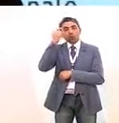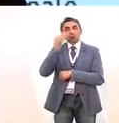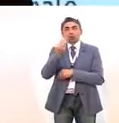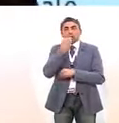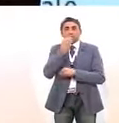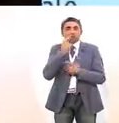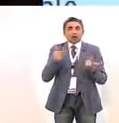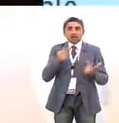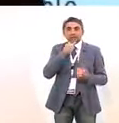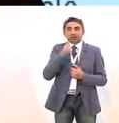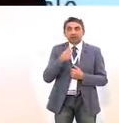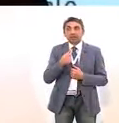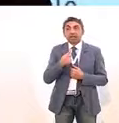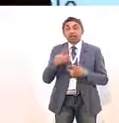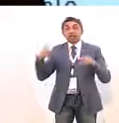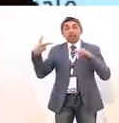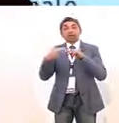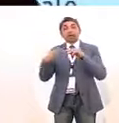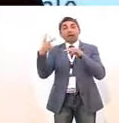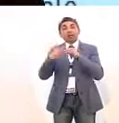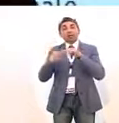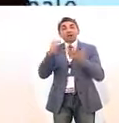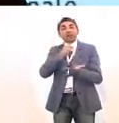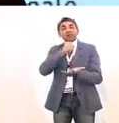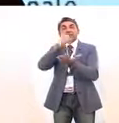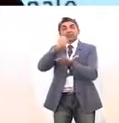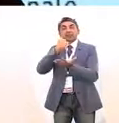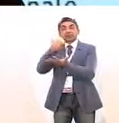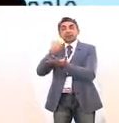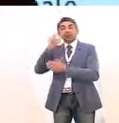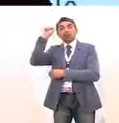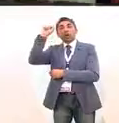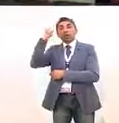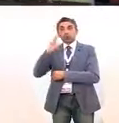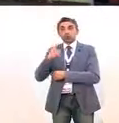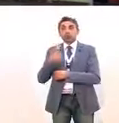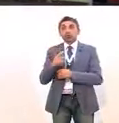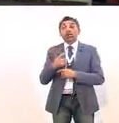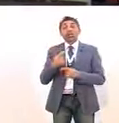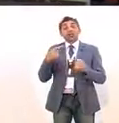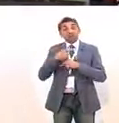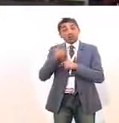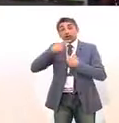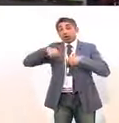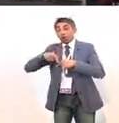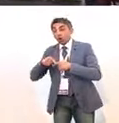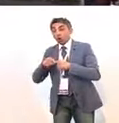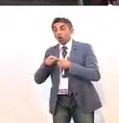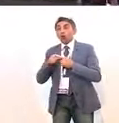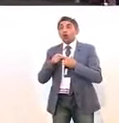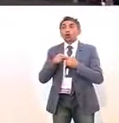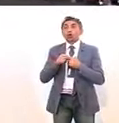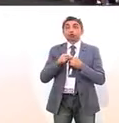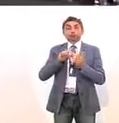E si sono tagliati investimenti pazzeschi sulla cultura il cui senso noi abbiamo invertito